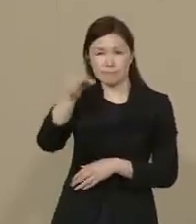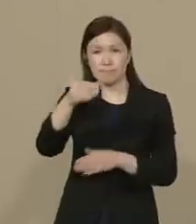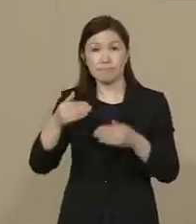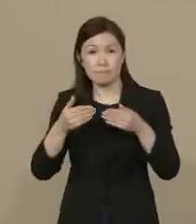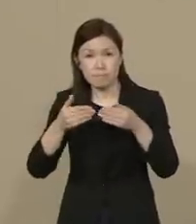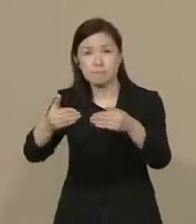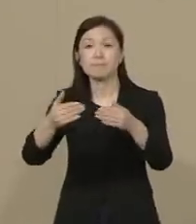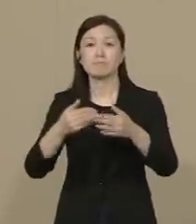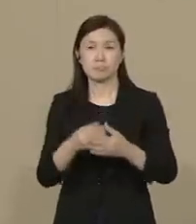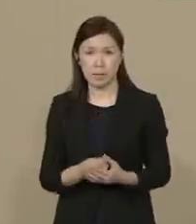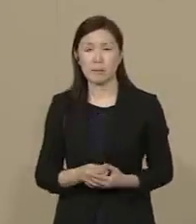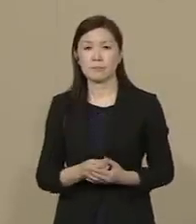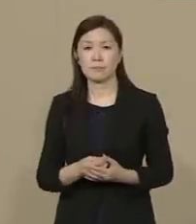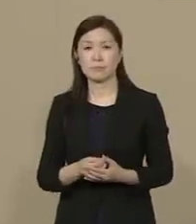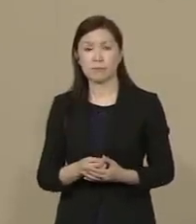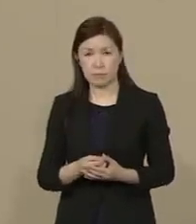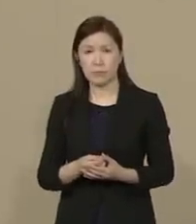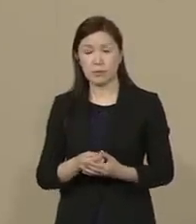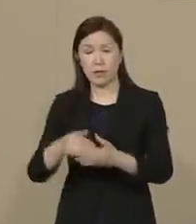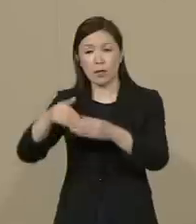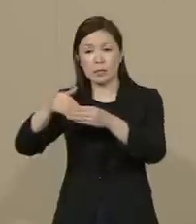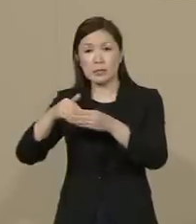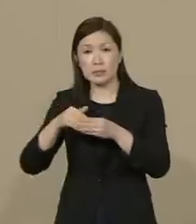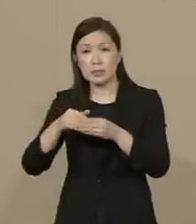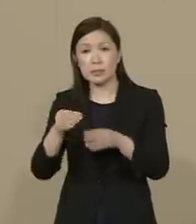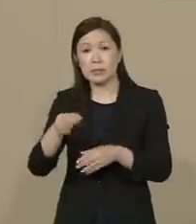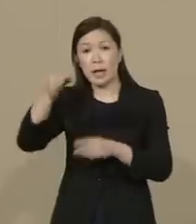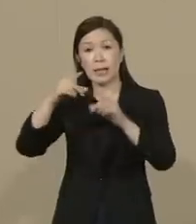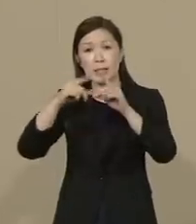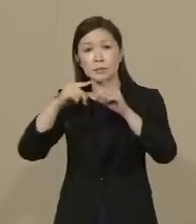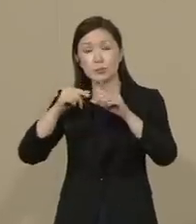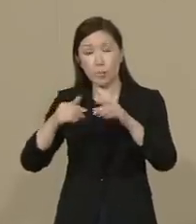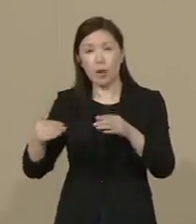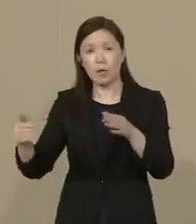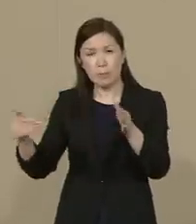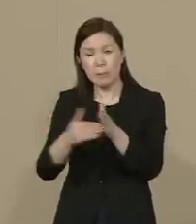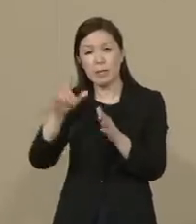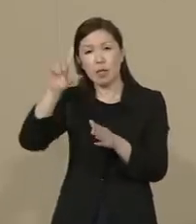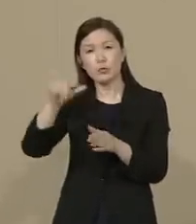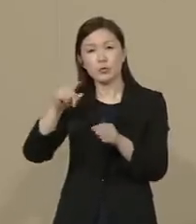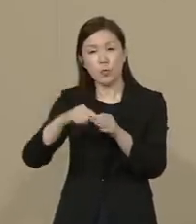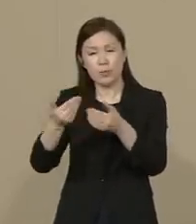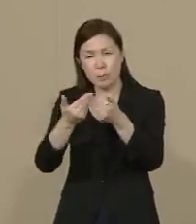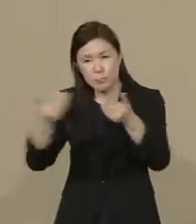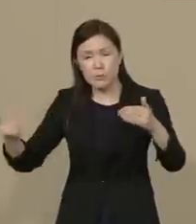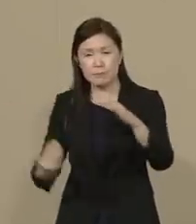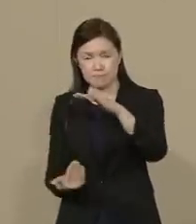その結果 賃上げ率は 過去15年で最高となりました